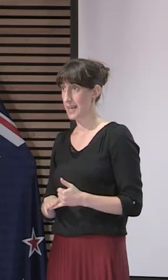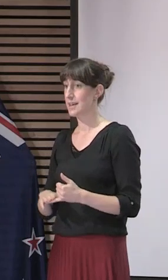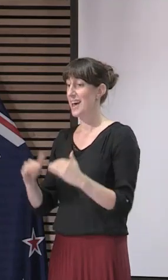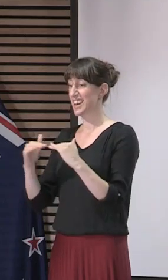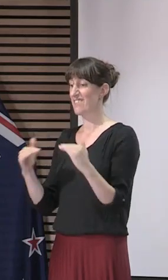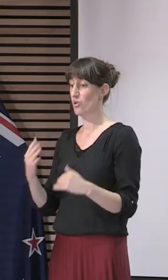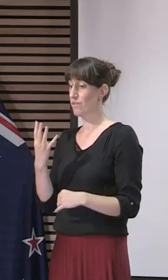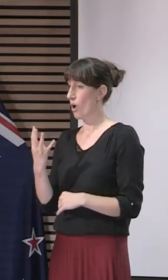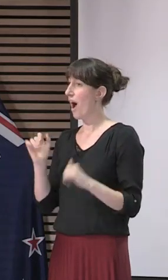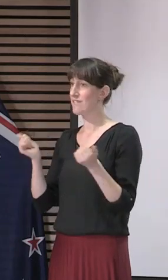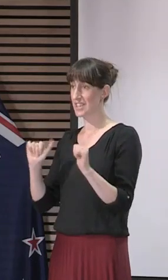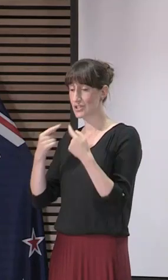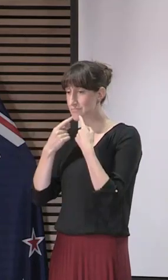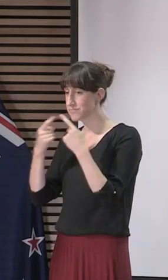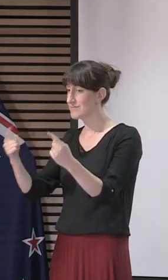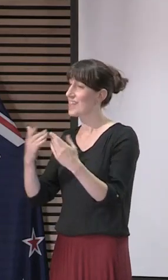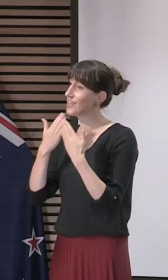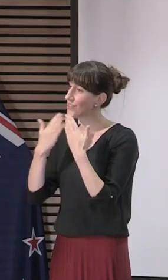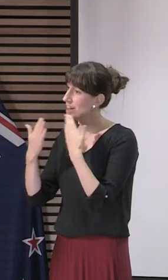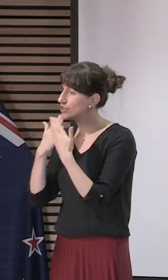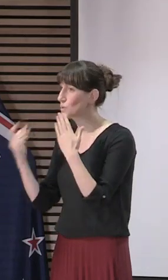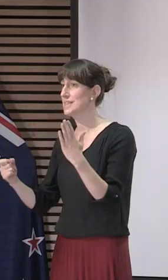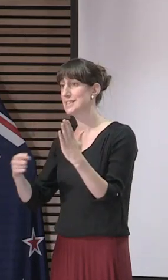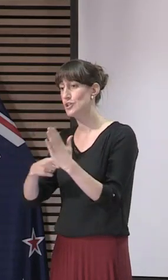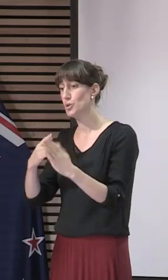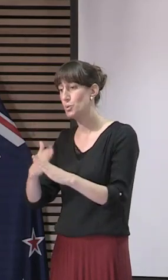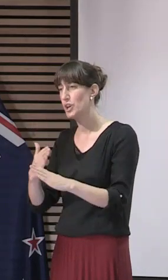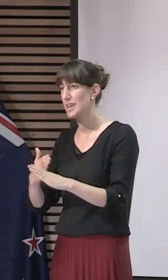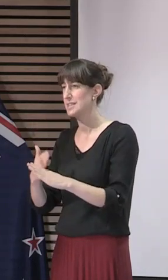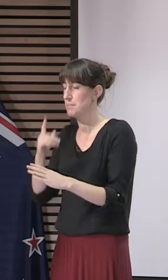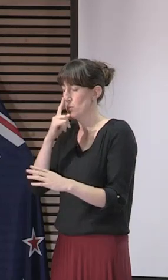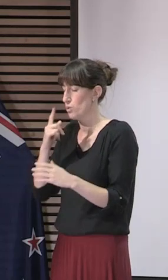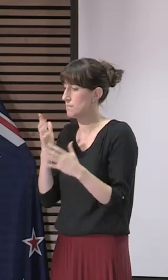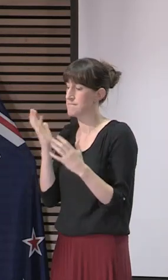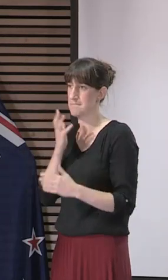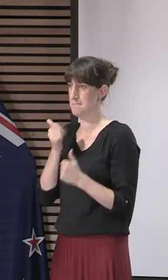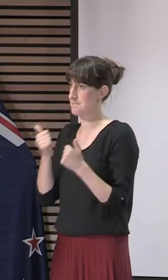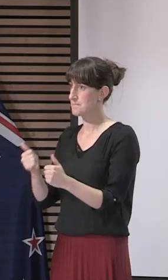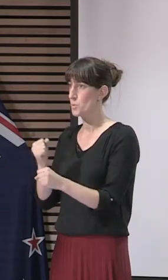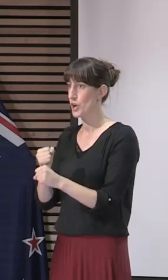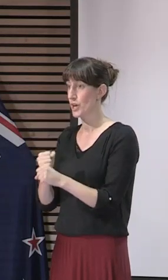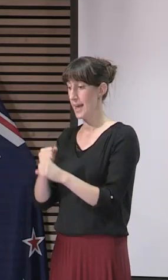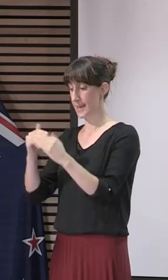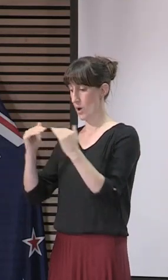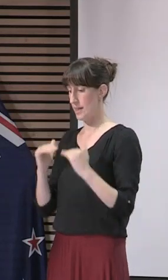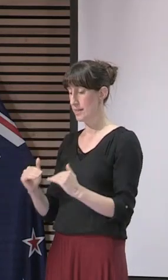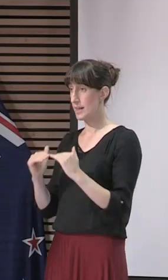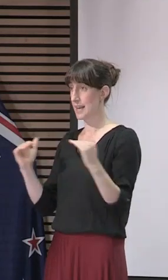te titiro ki etahi o nga ahua o o raatau mahi i konei me nga mea